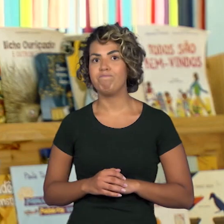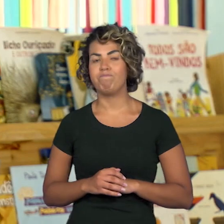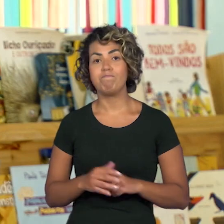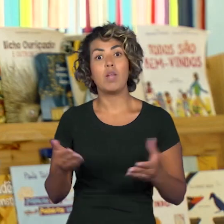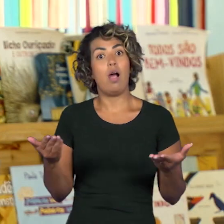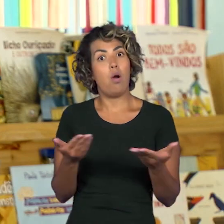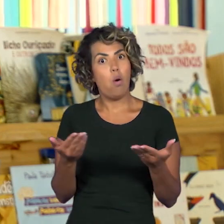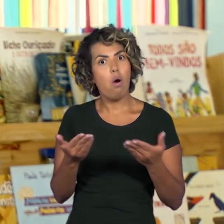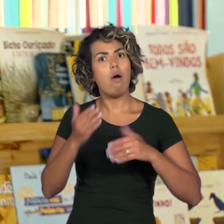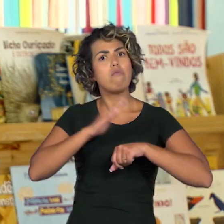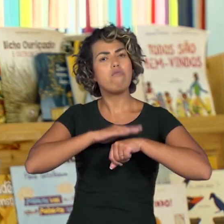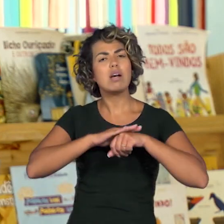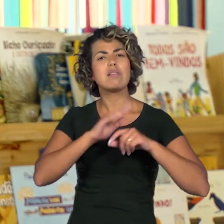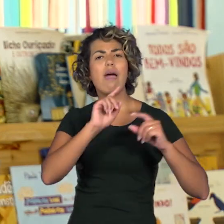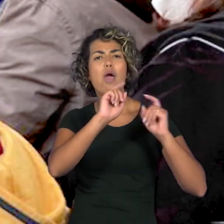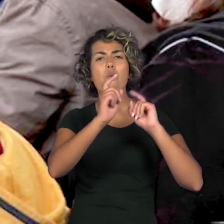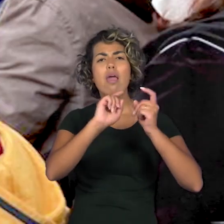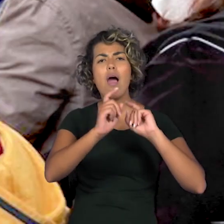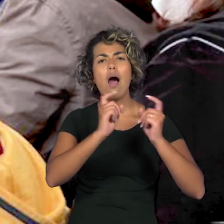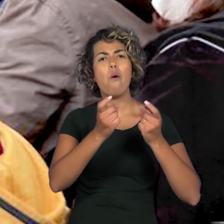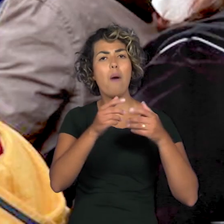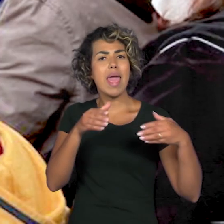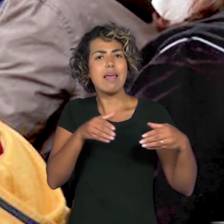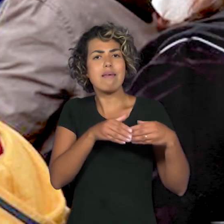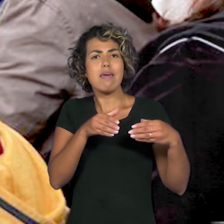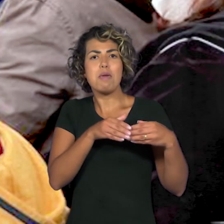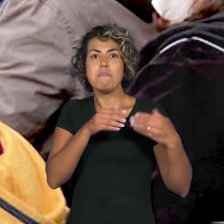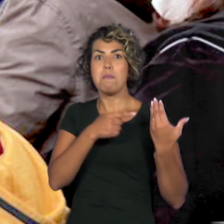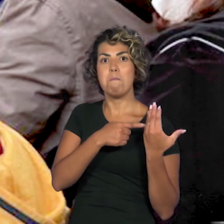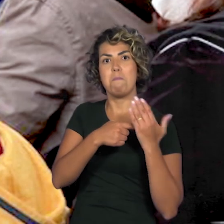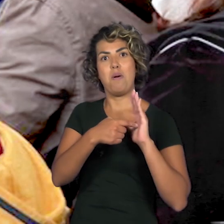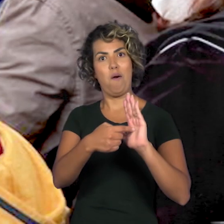REALIZAR AS PRIMEIRAS REUNIÕES DE APRESENTAÇÃO DA EQUIPE;